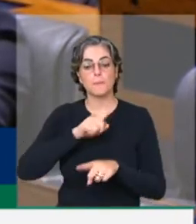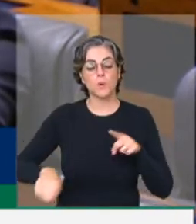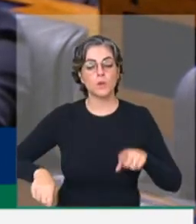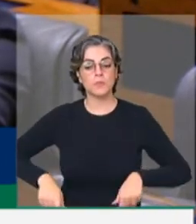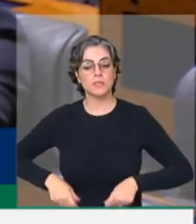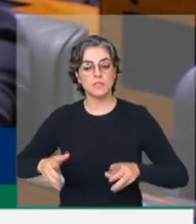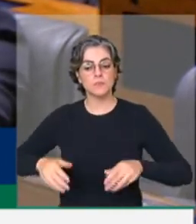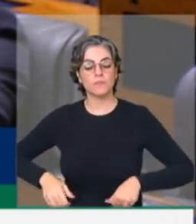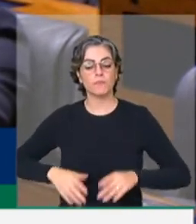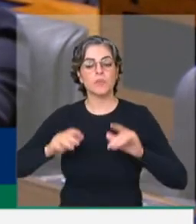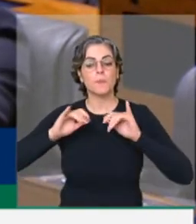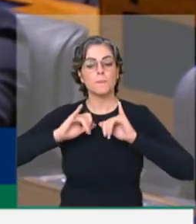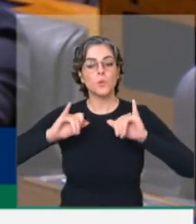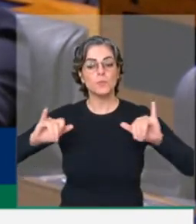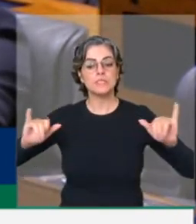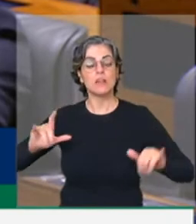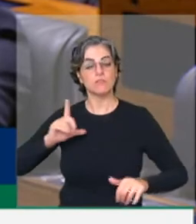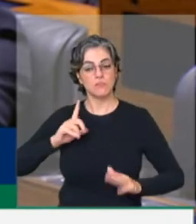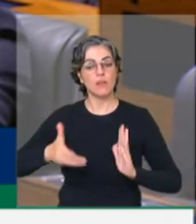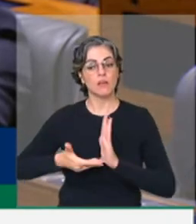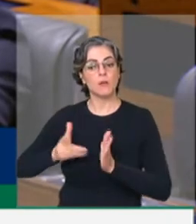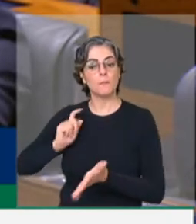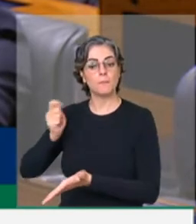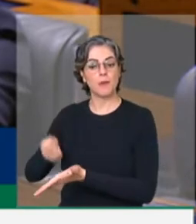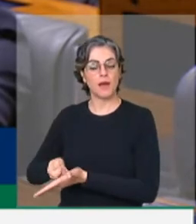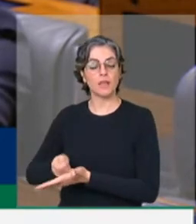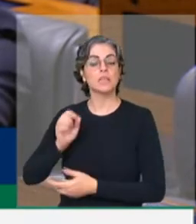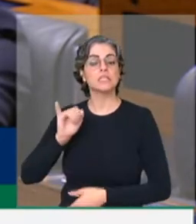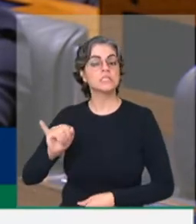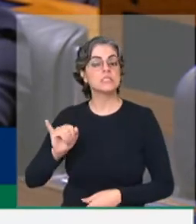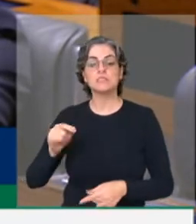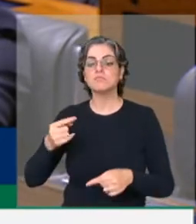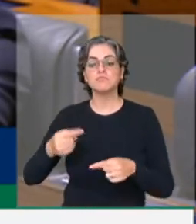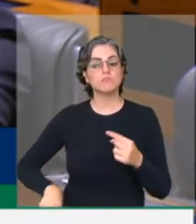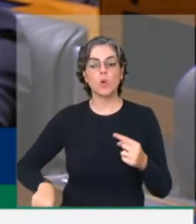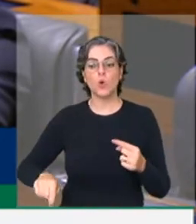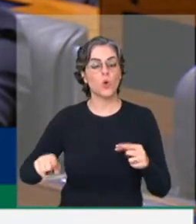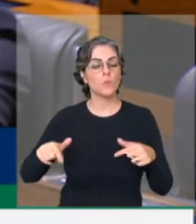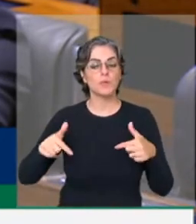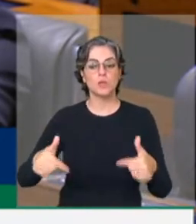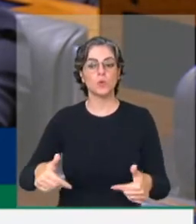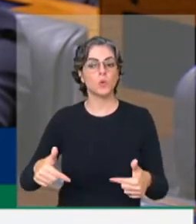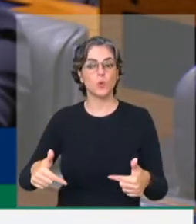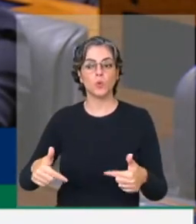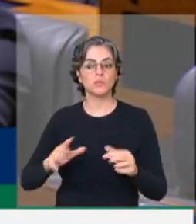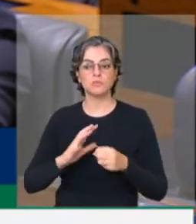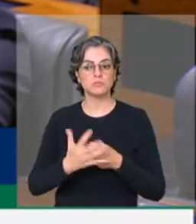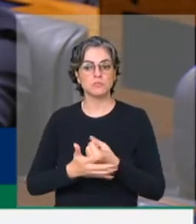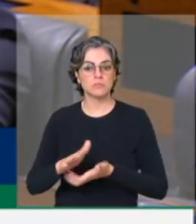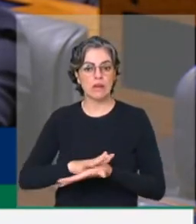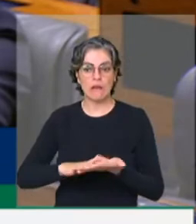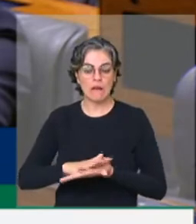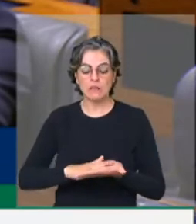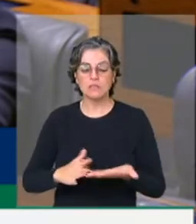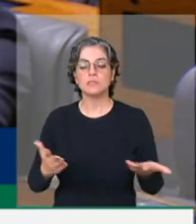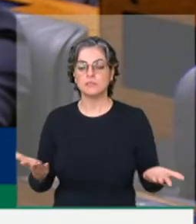DA PROIBIÇÃO DAS DESPESAS DE PUBLICIDADE PAGAS PELA CÂMARA NÃO RELACIONADAS AO COMBATE A PANDEMIA DA COVID-19. EU SEI QUE O ASSUNTO PARECE AQUI DENTRO QUANDO A GENTE FALA COM